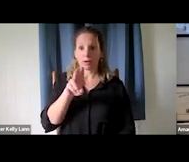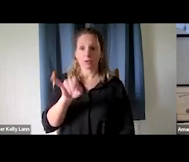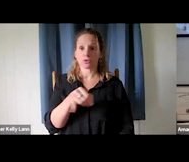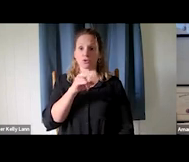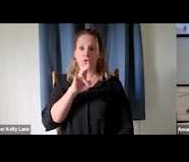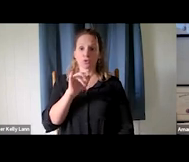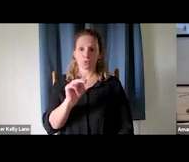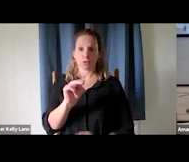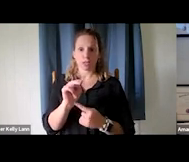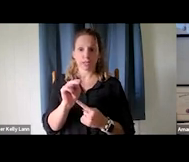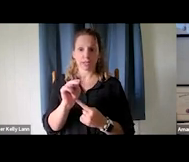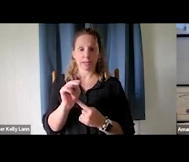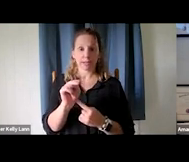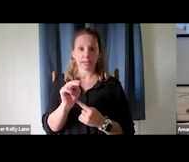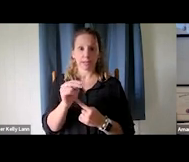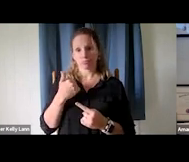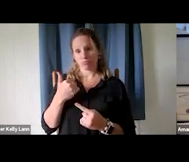y es un adulto joven